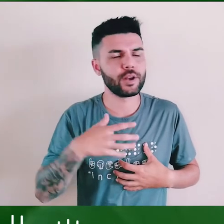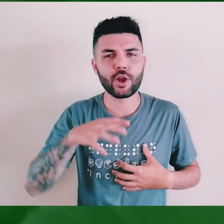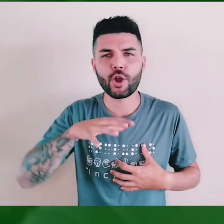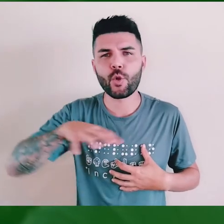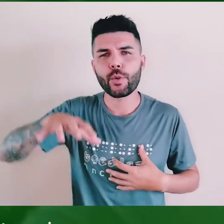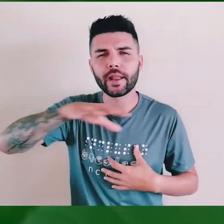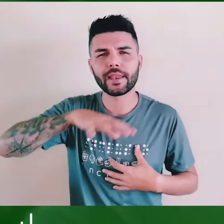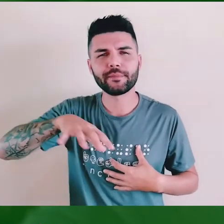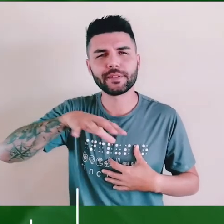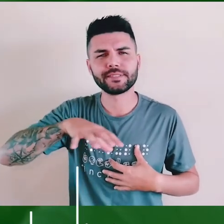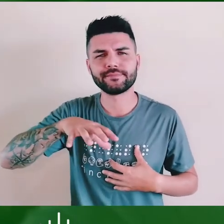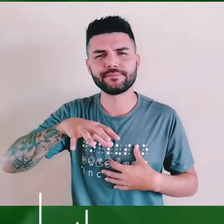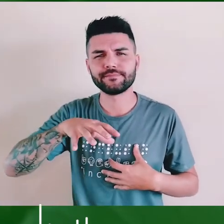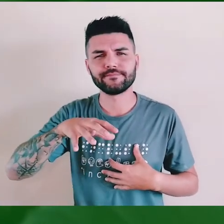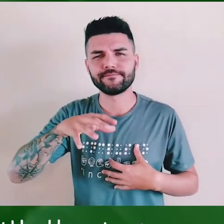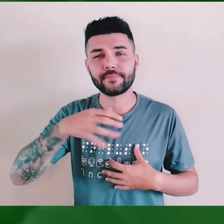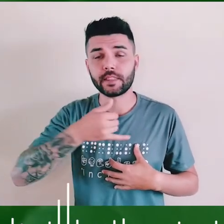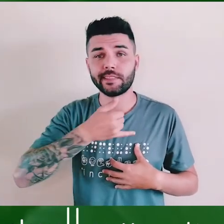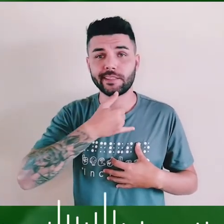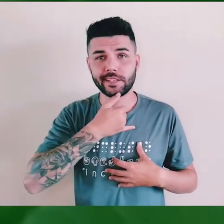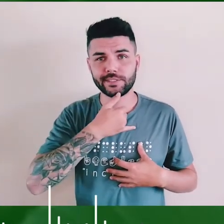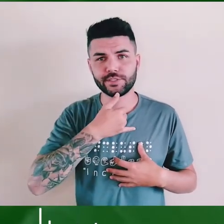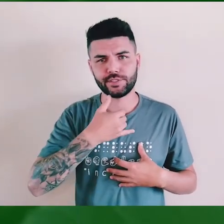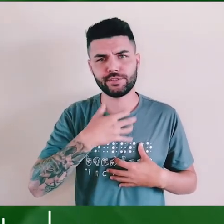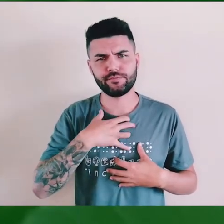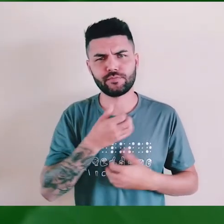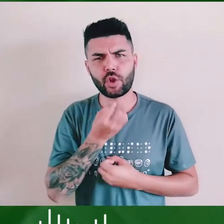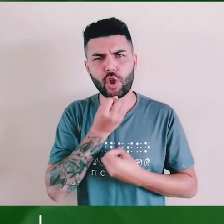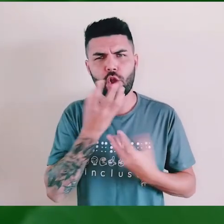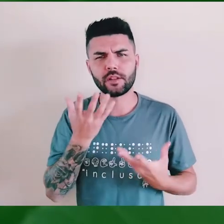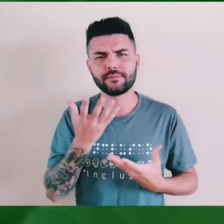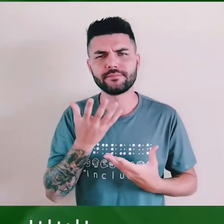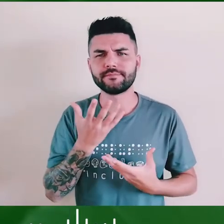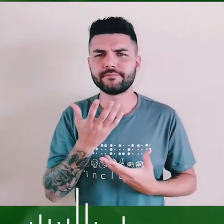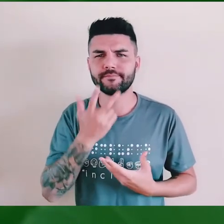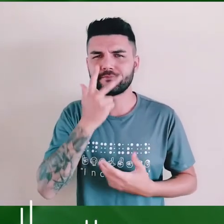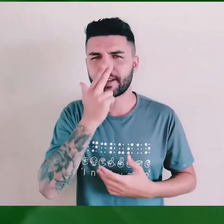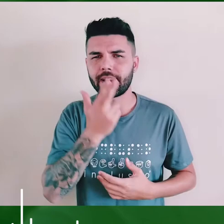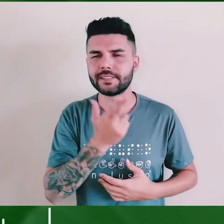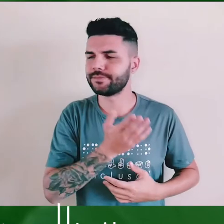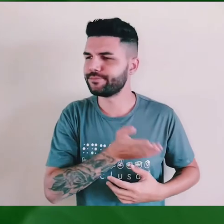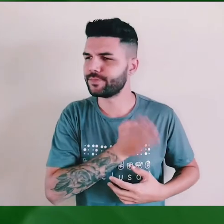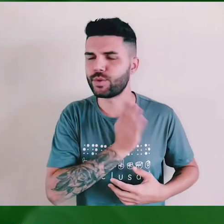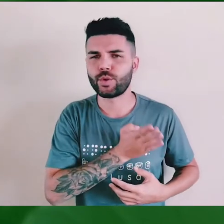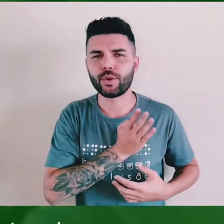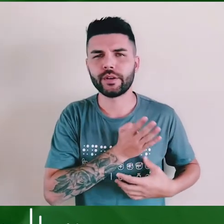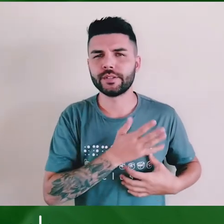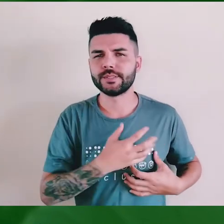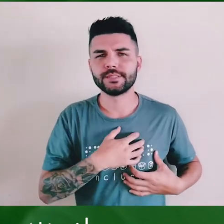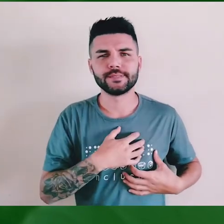muito triste, de cortar o coração você ir trabalhar todos os dias. Eu entro cedinho,